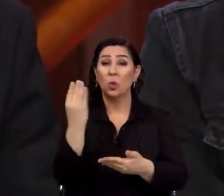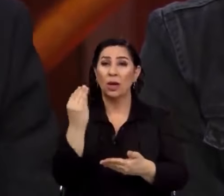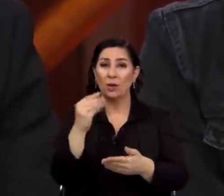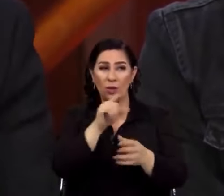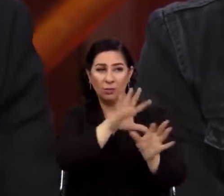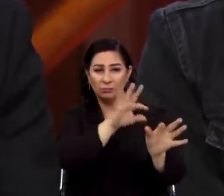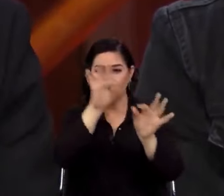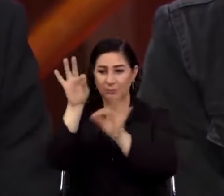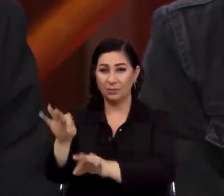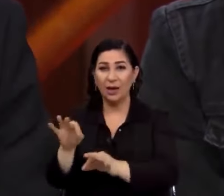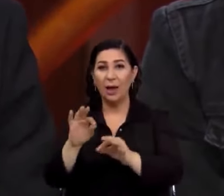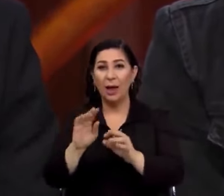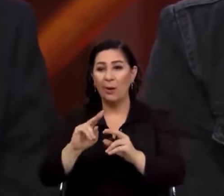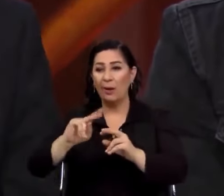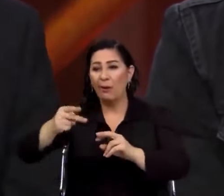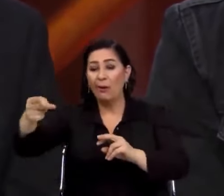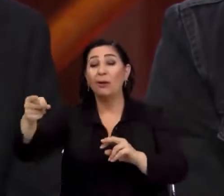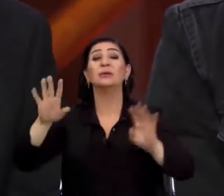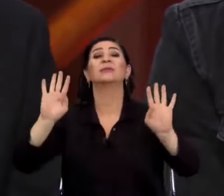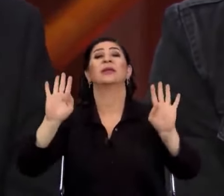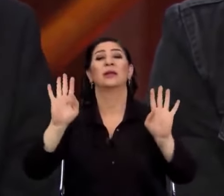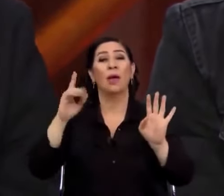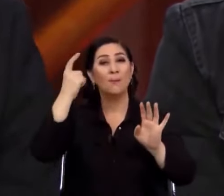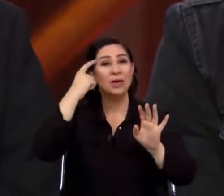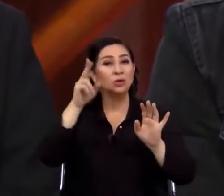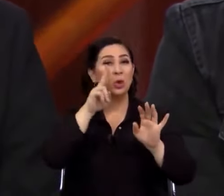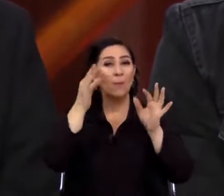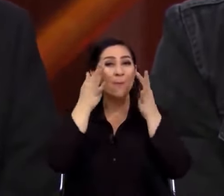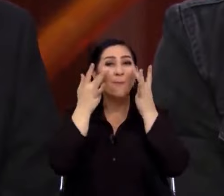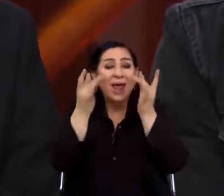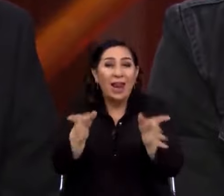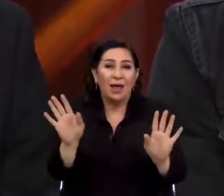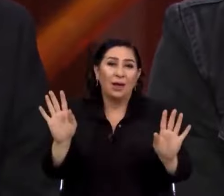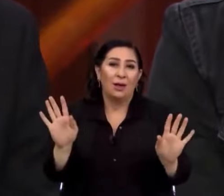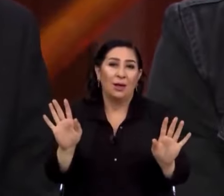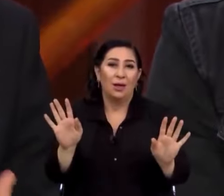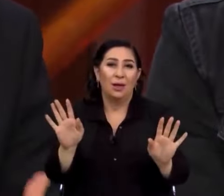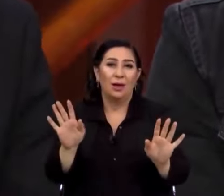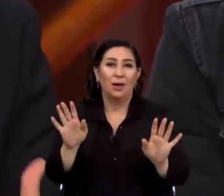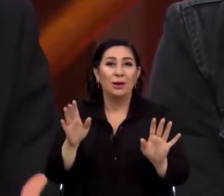atlaya atlaya giden bir film olmadı Başı sonu belli ve datlı böyle dadından